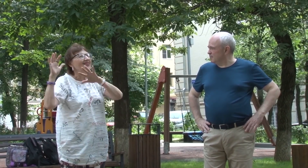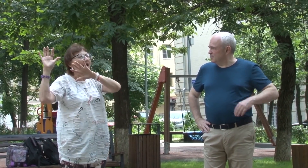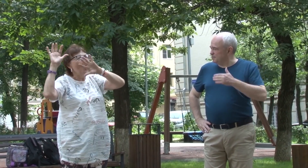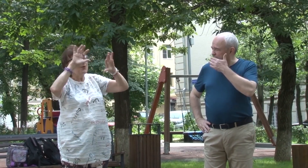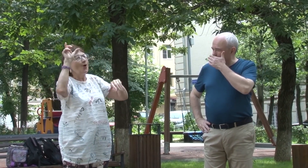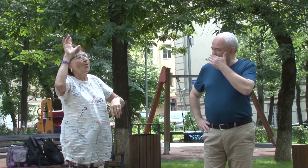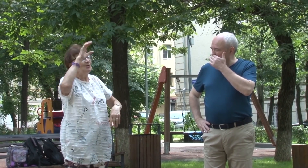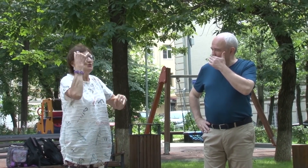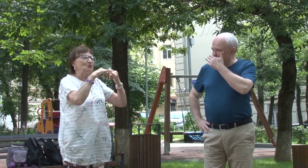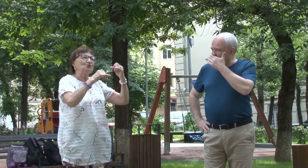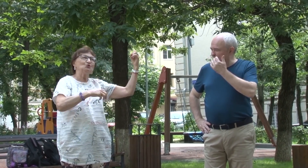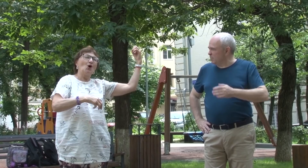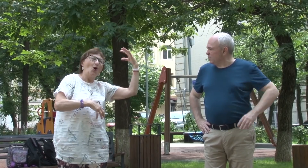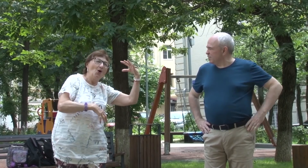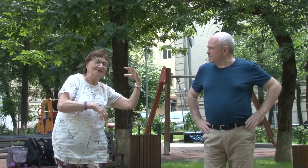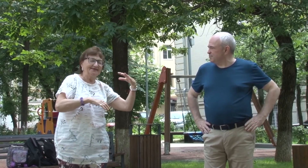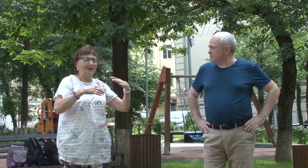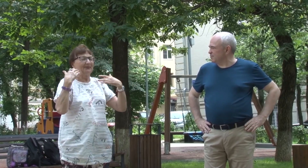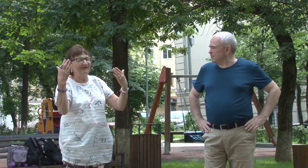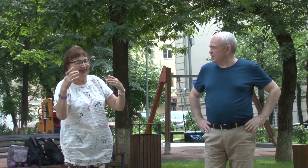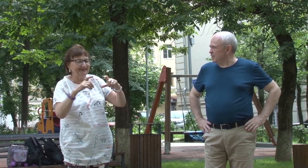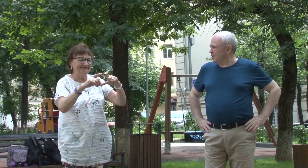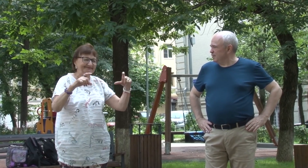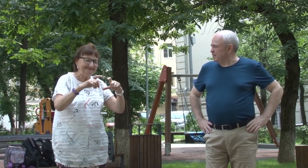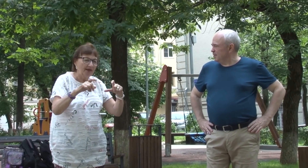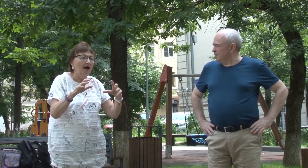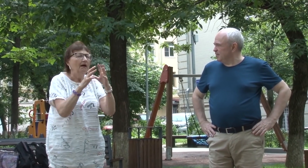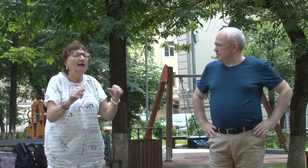Как и небо, а солнце окрашивали в желтый цвет. Фото со словами «Привет!»